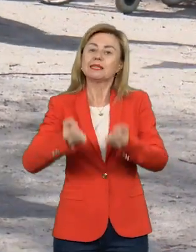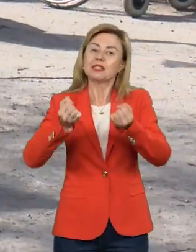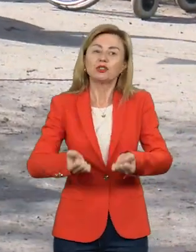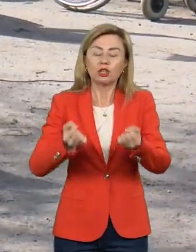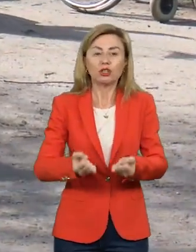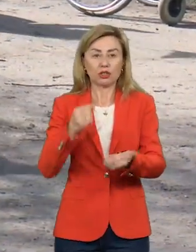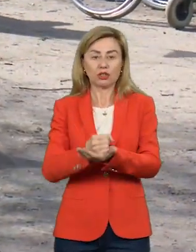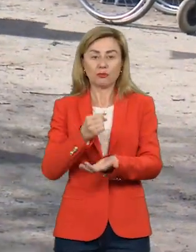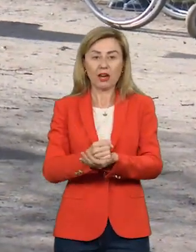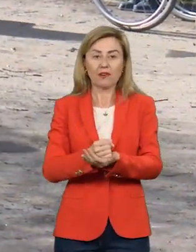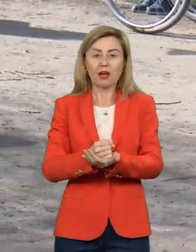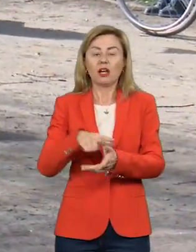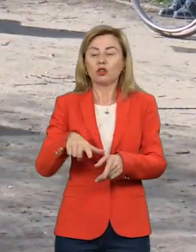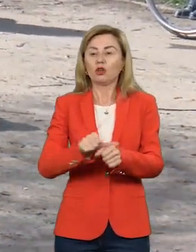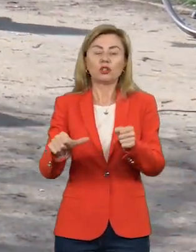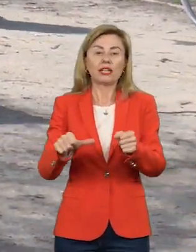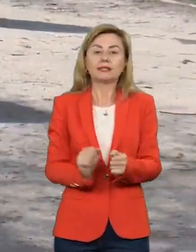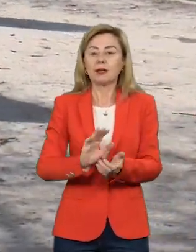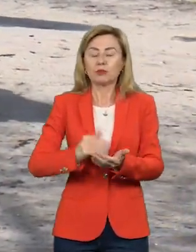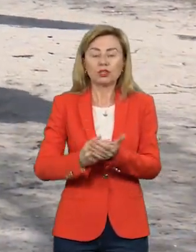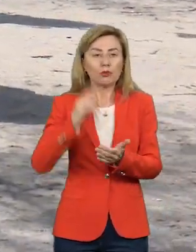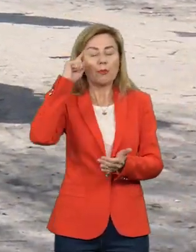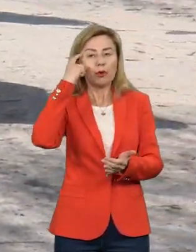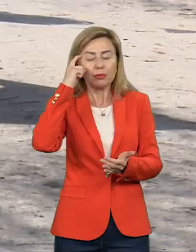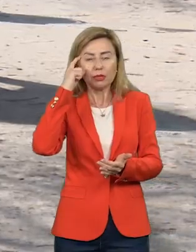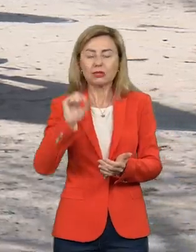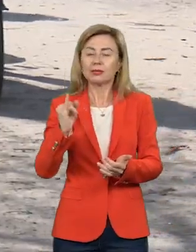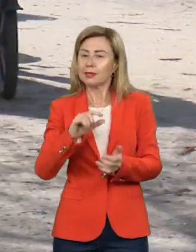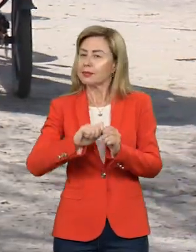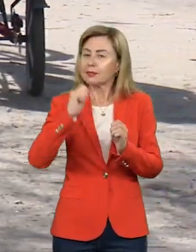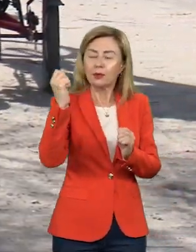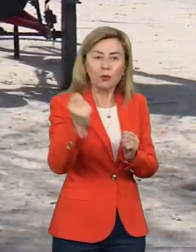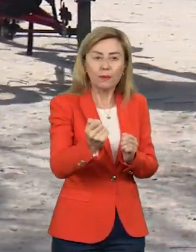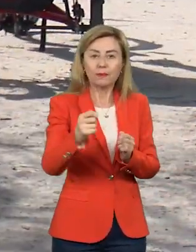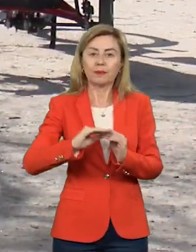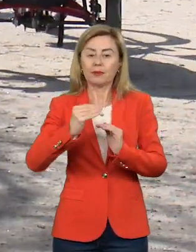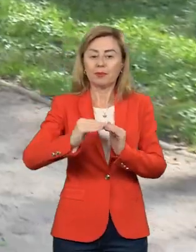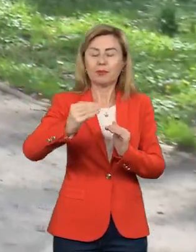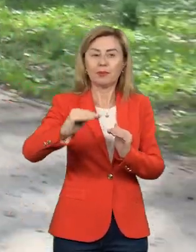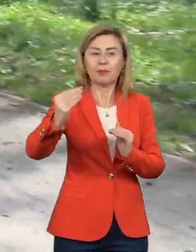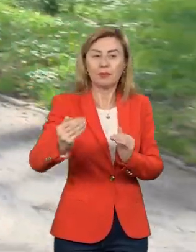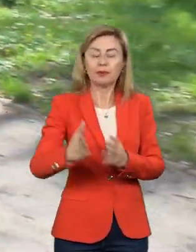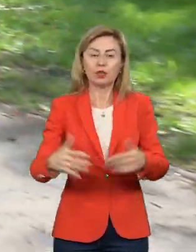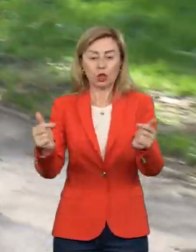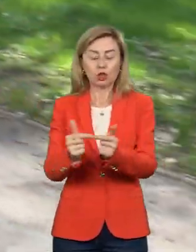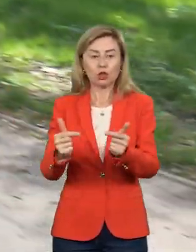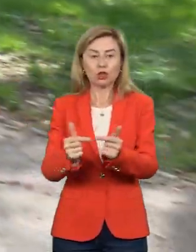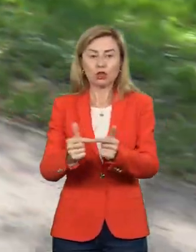To jest trudna logistycznie wyprawa, to jest też brak przystosowania szlaków,